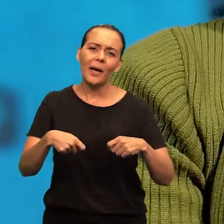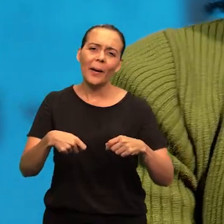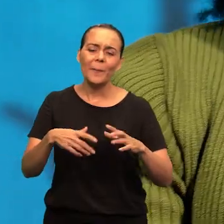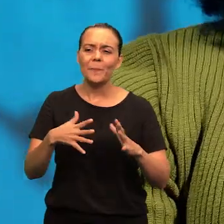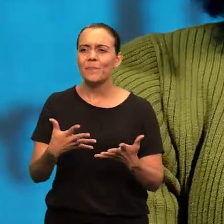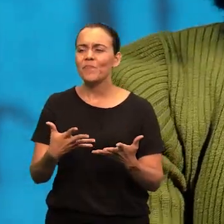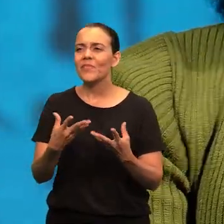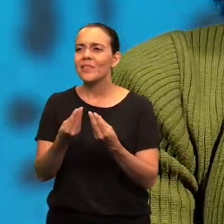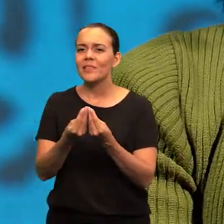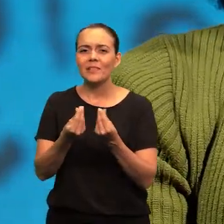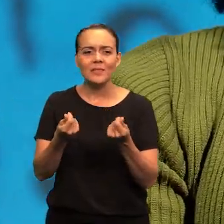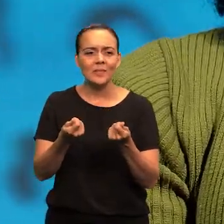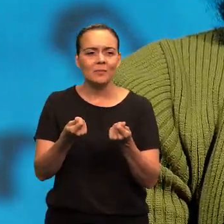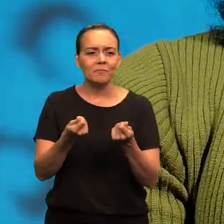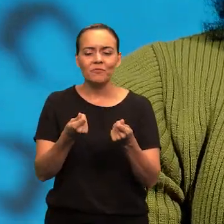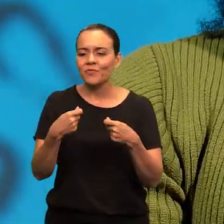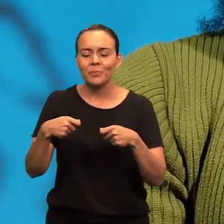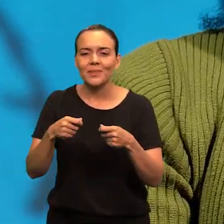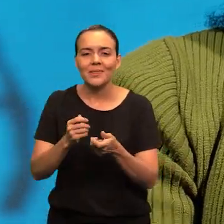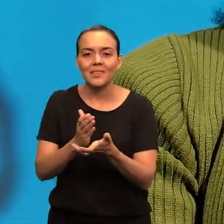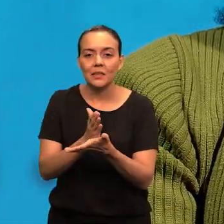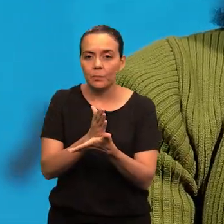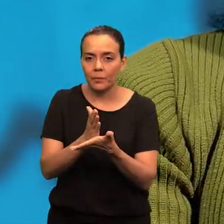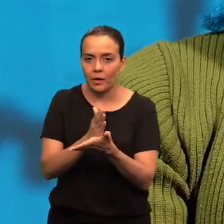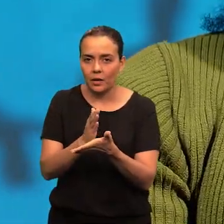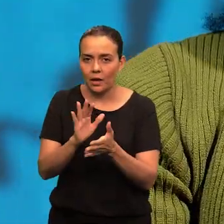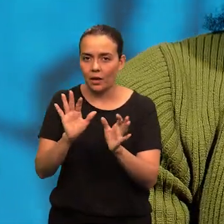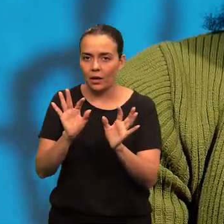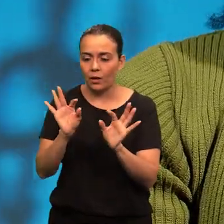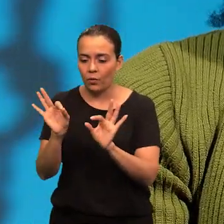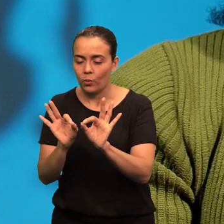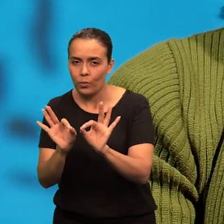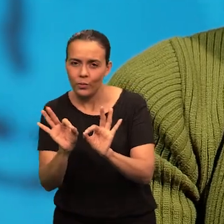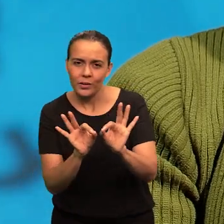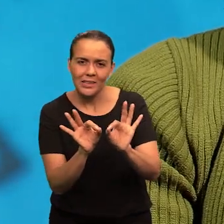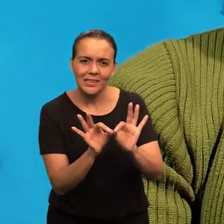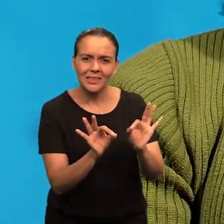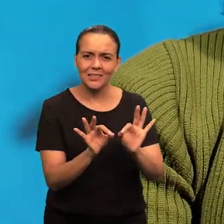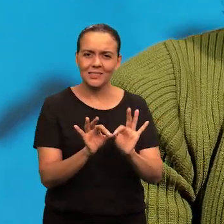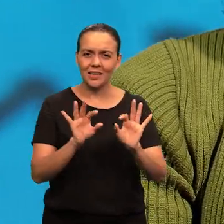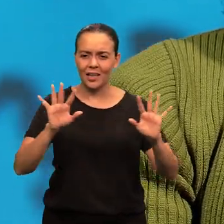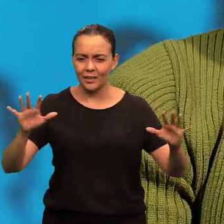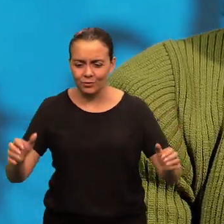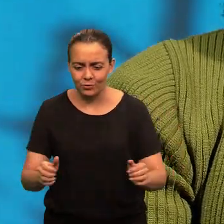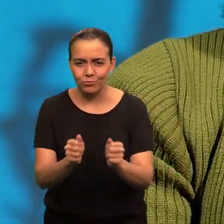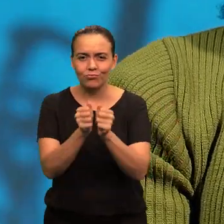E reparar não é reparar apenas o que foi destituído materialmente.